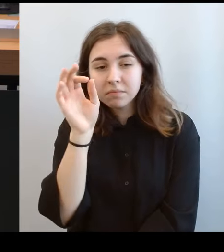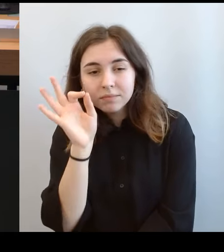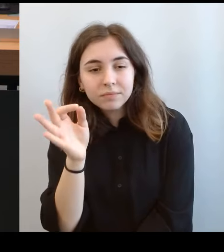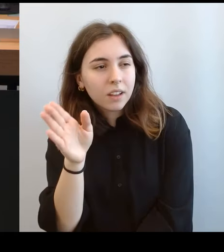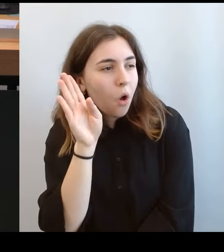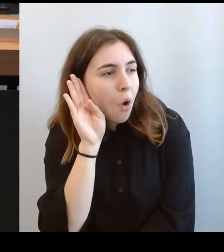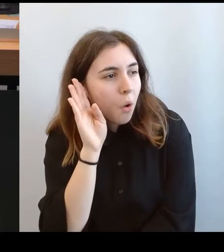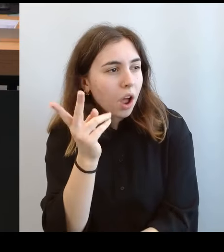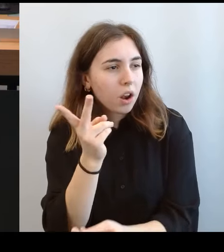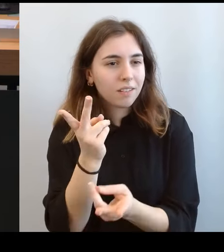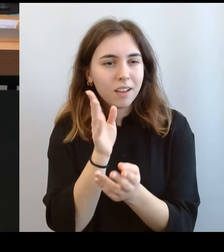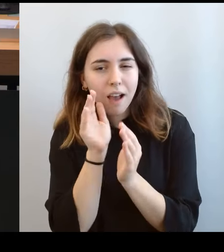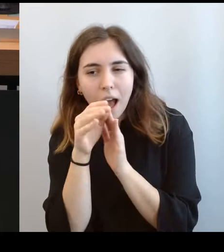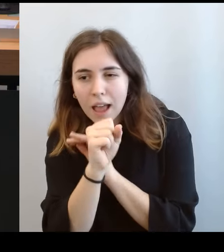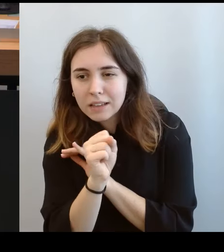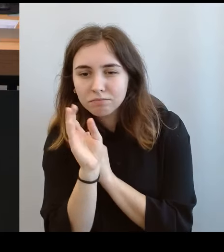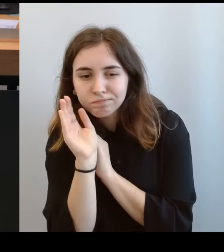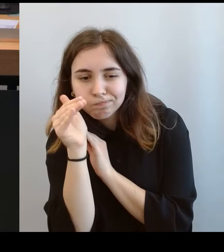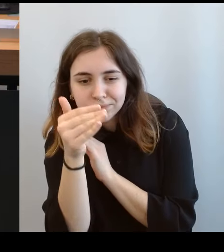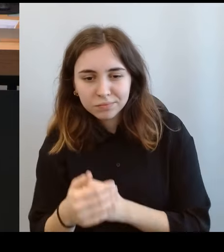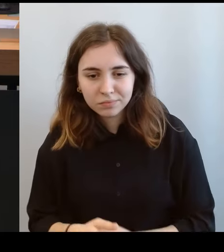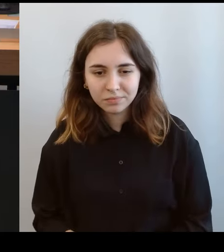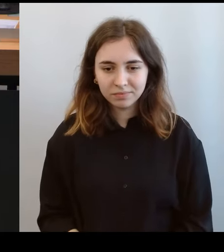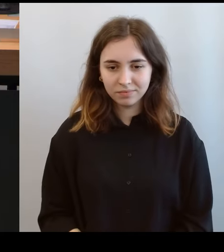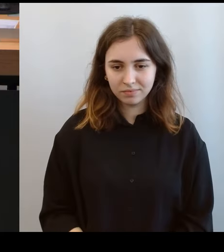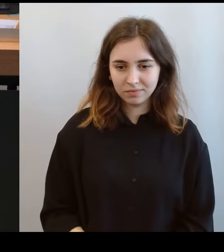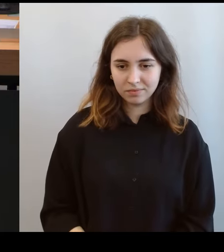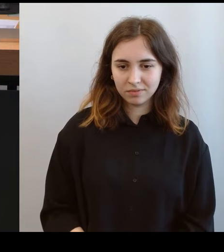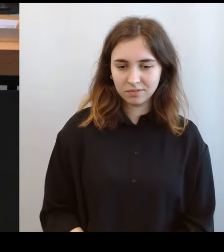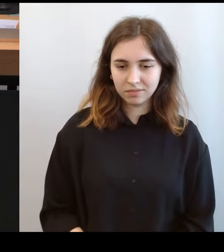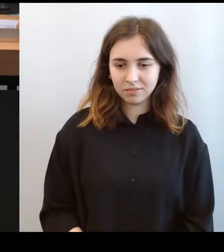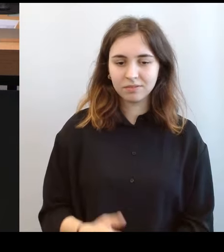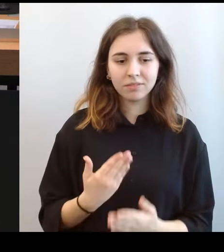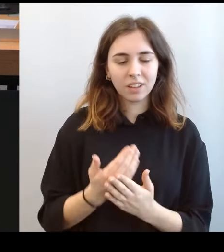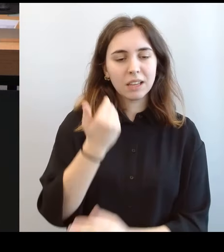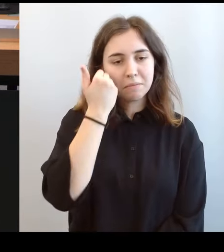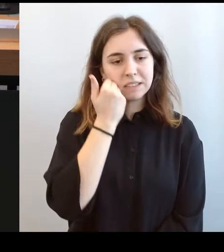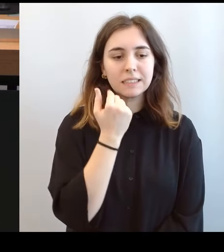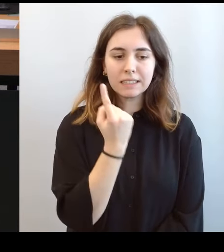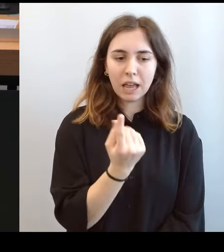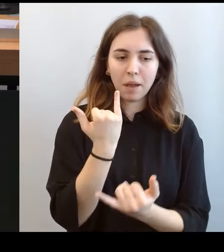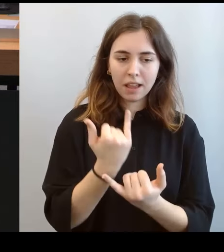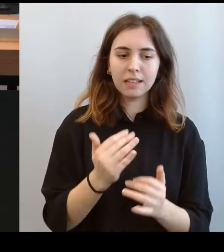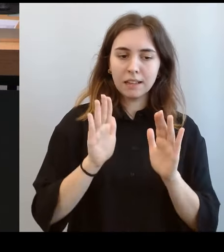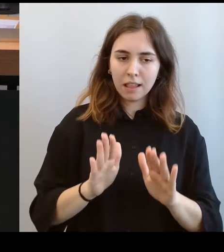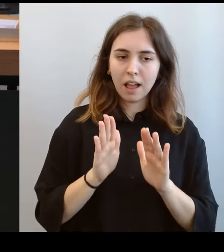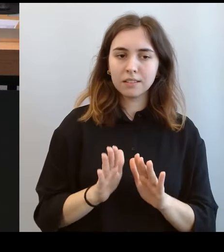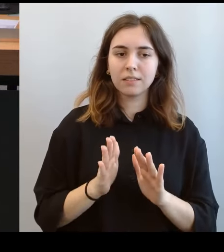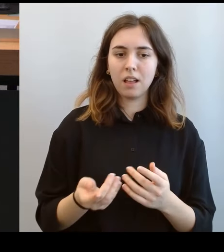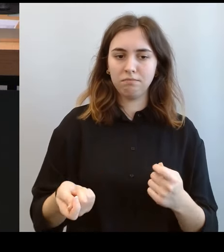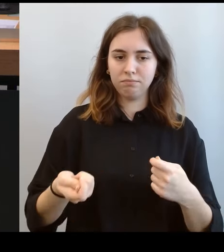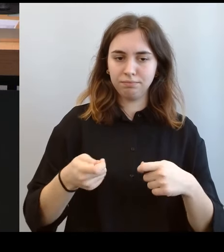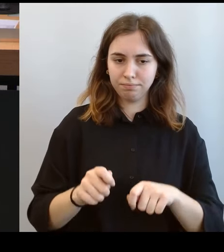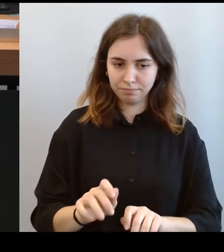die berechtigte Forderung nach der Abschiebung(Rednerwechsel) Sache zu dem vorherigen Redner zu sprechen.